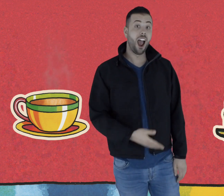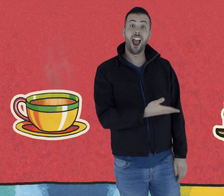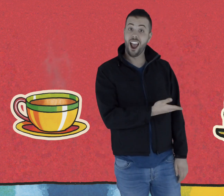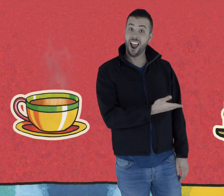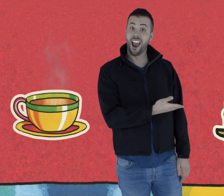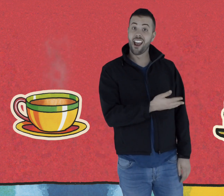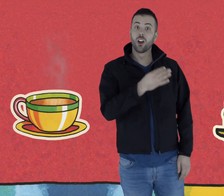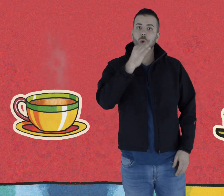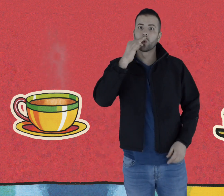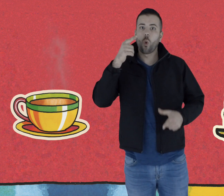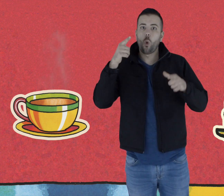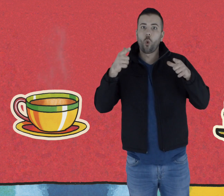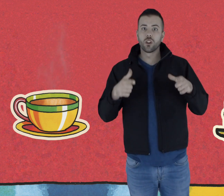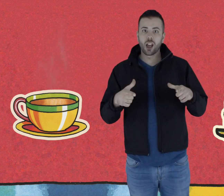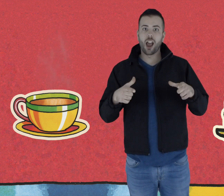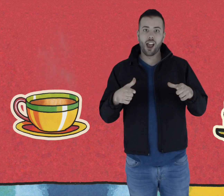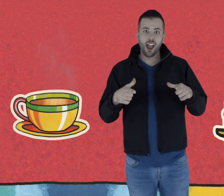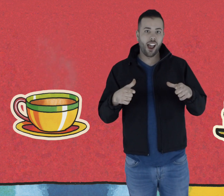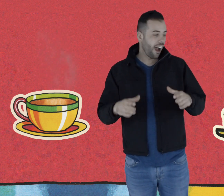e c'è anche la torta !